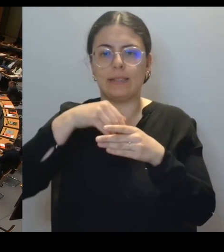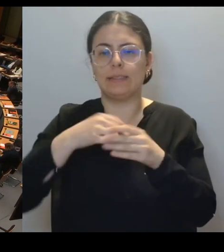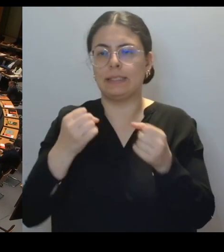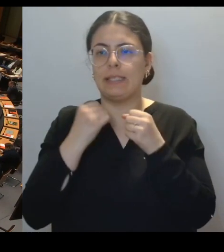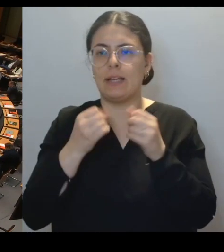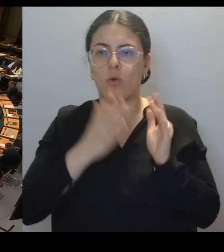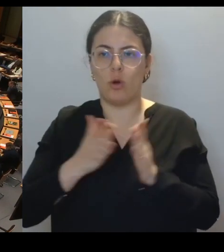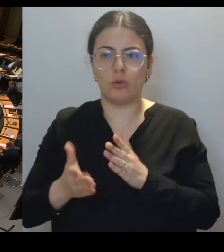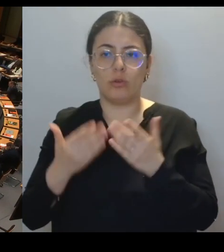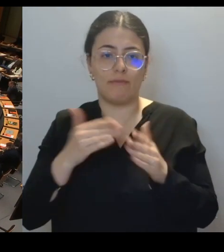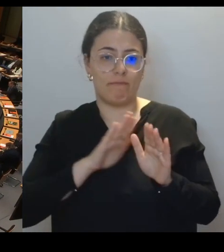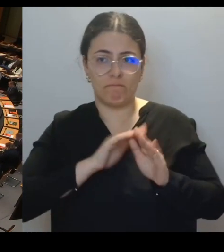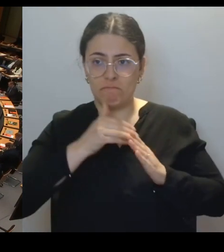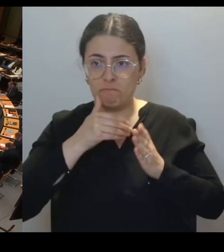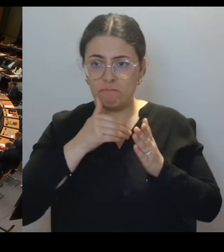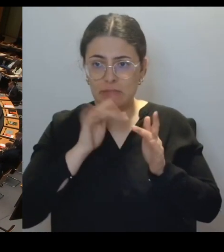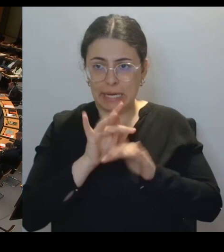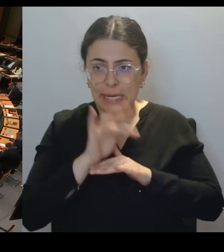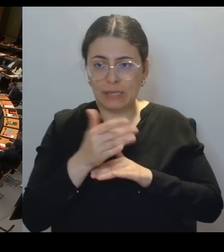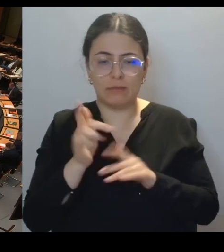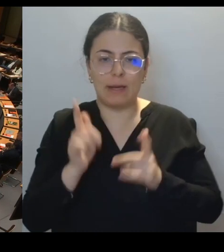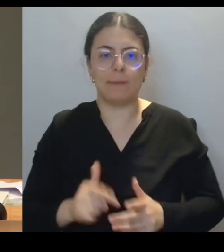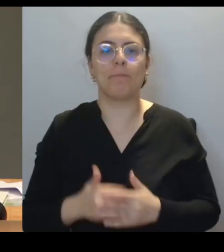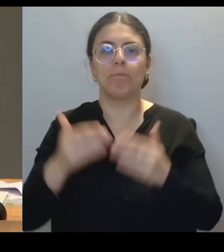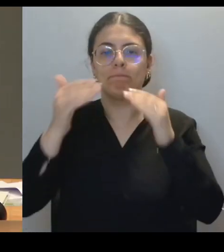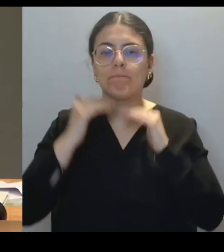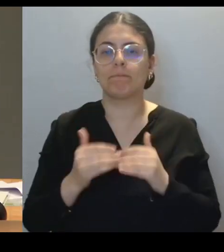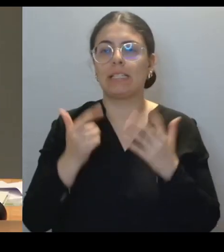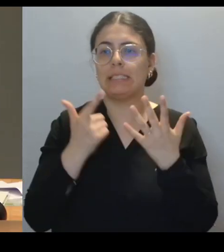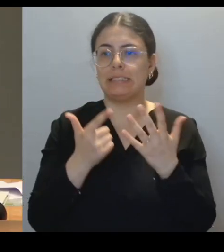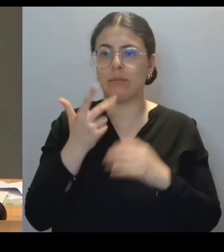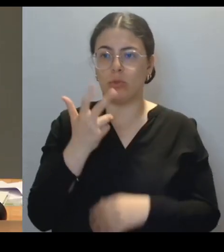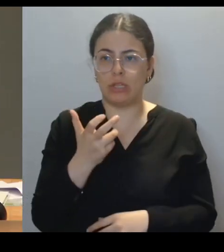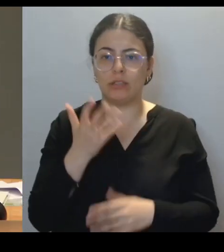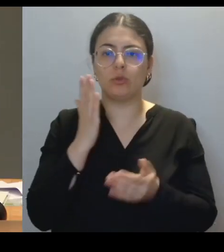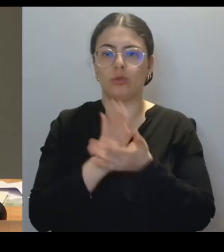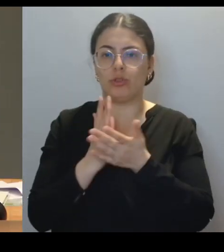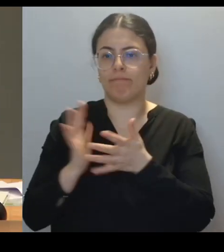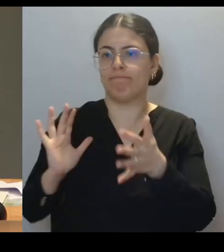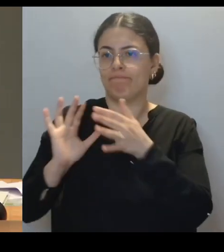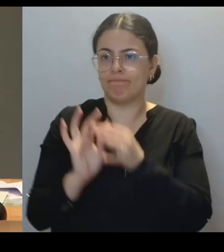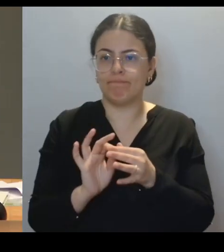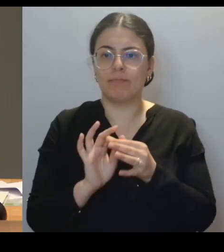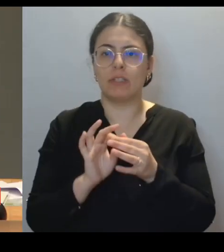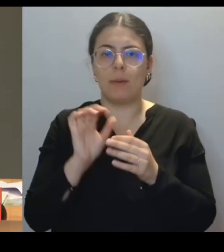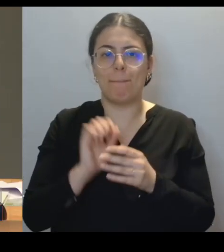in Verbindung mit der Priorität der Fraktion Bündnis 90 Die Grünen unter der Nummer 4:03 behandelt.